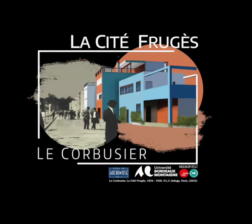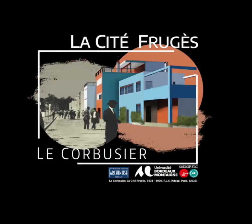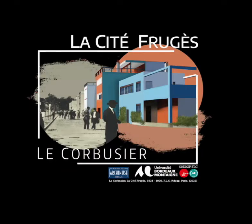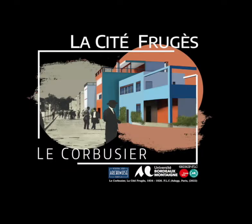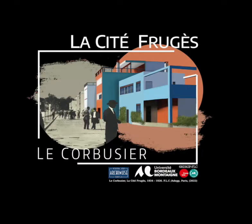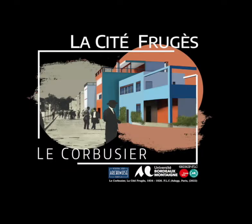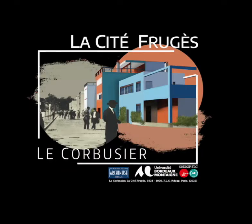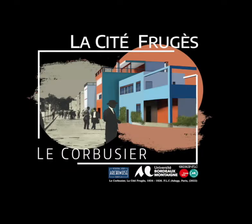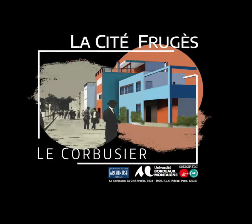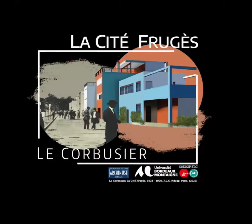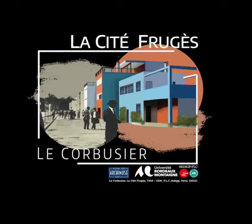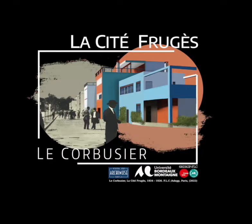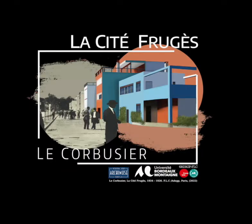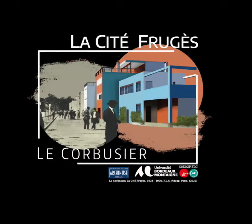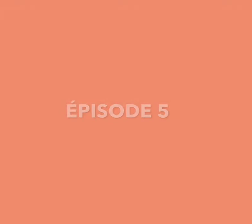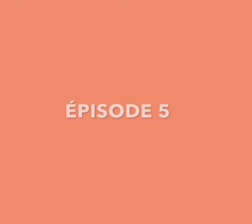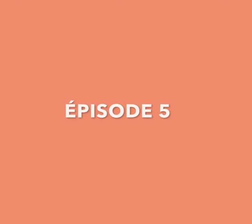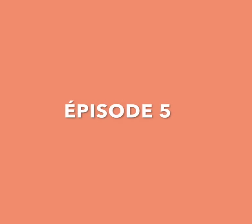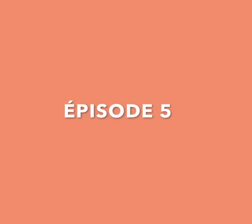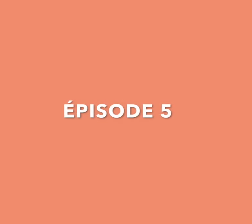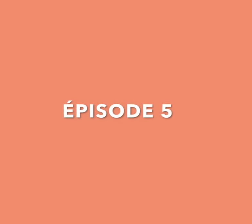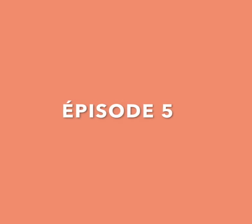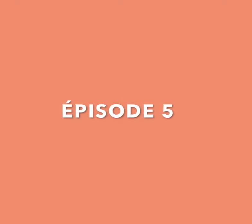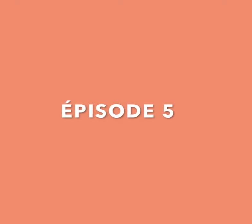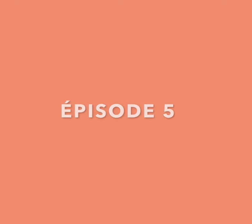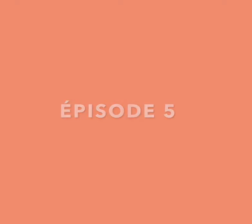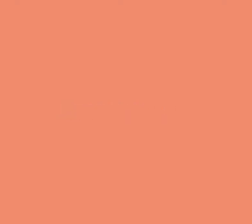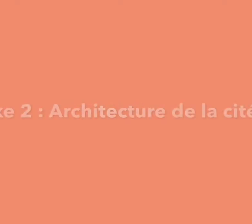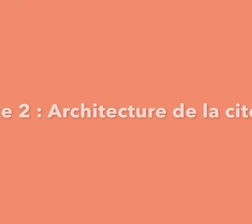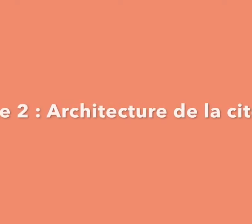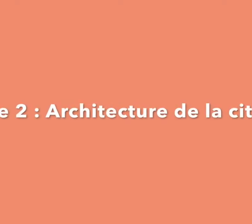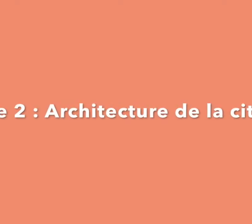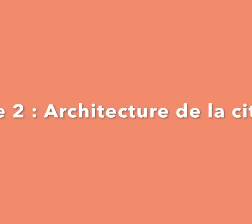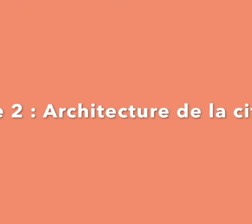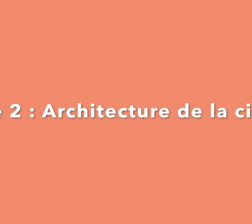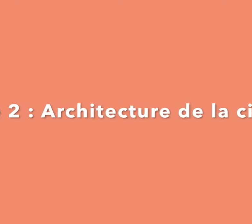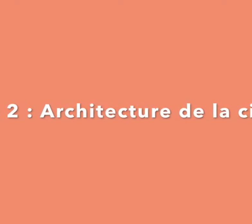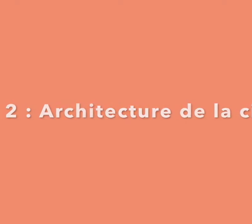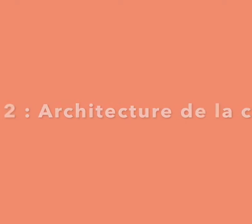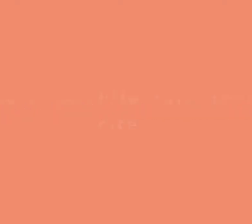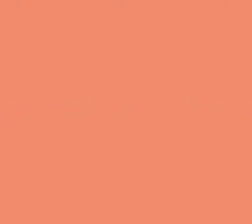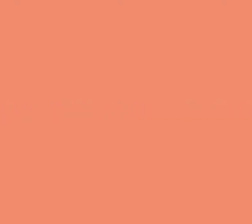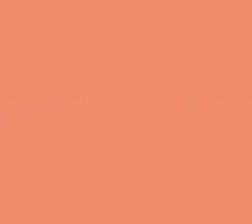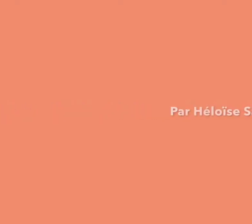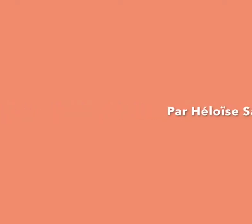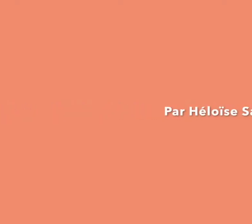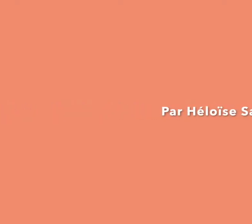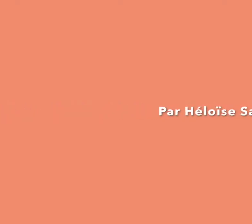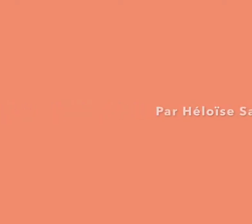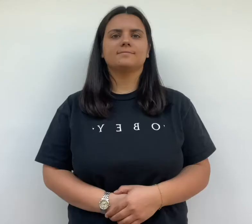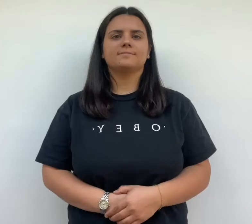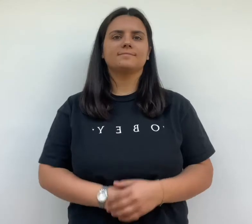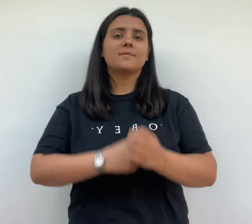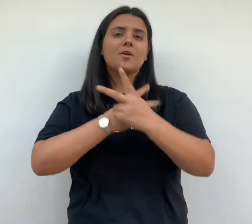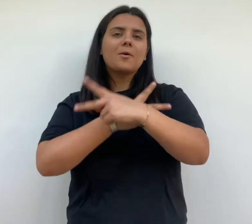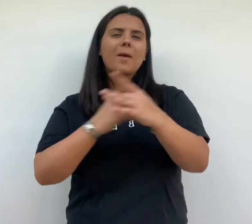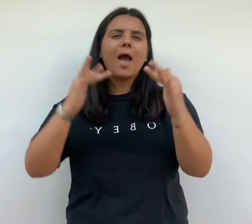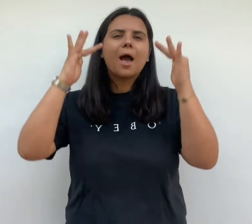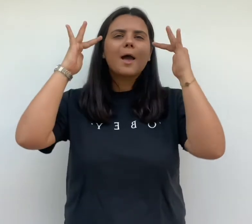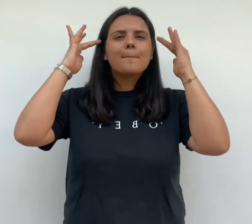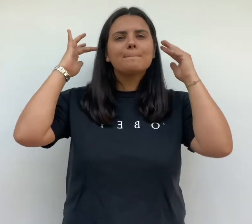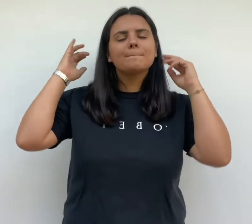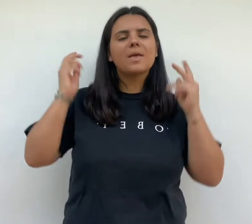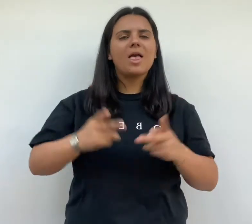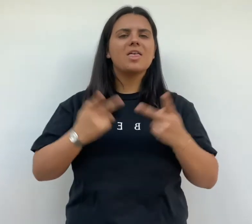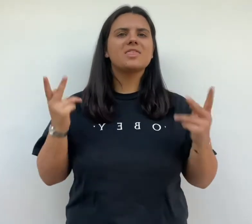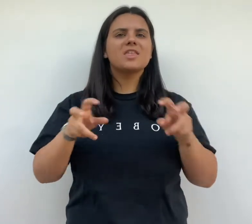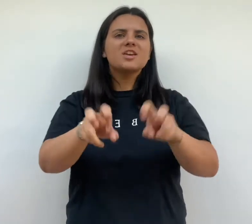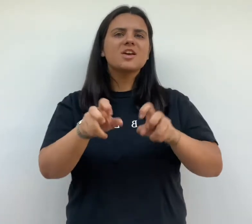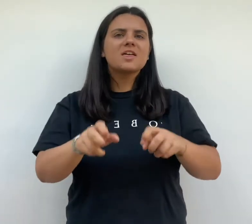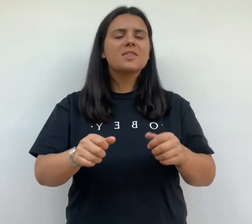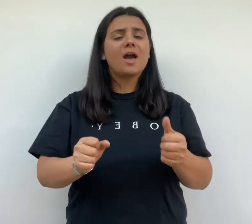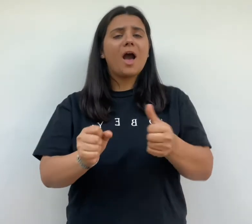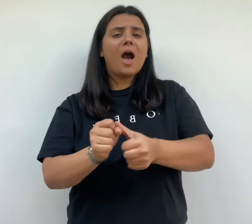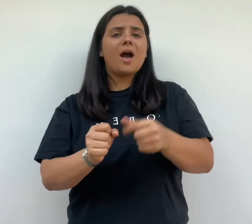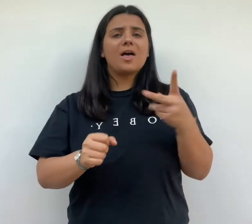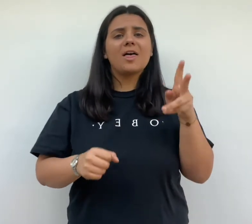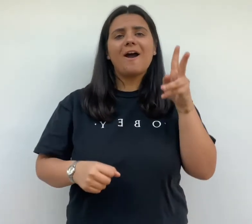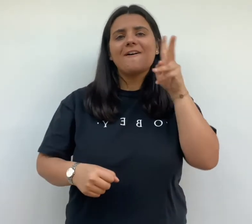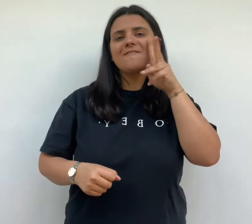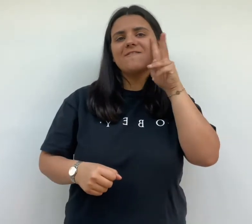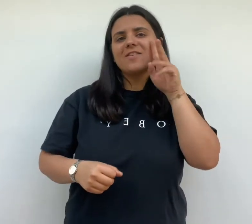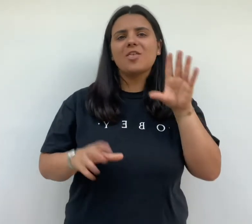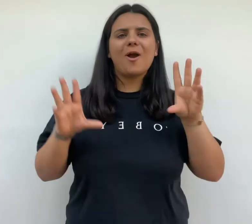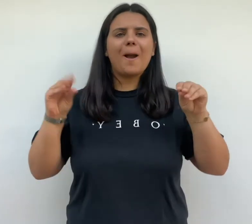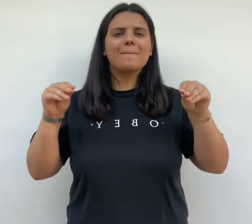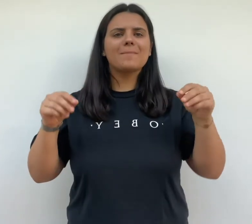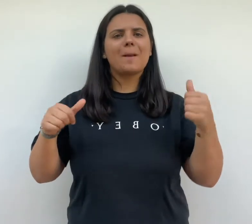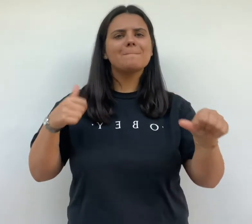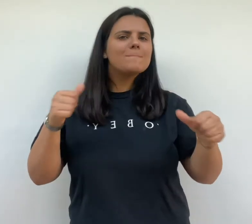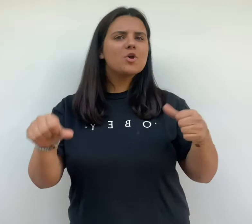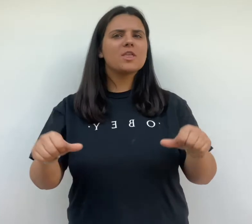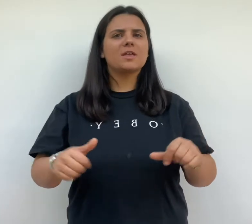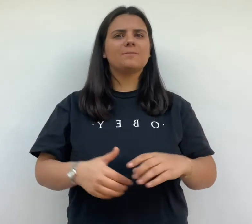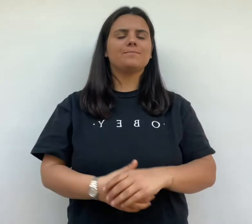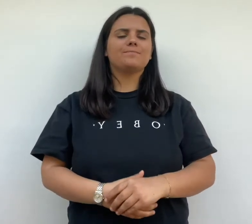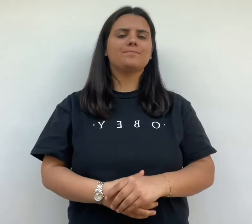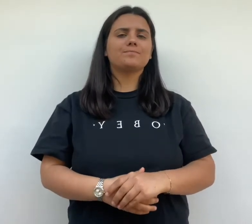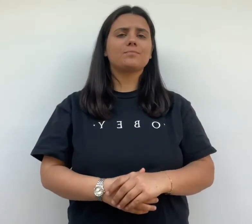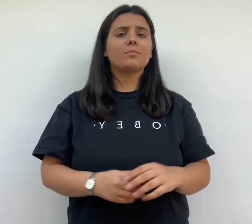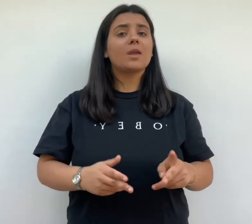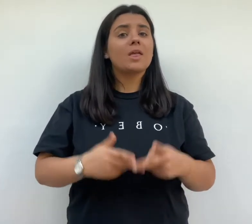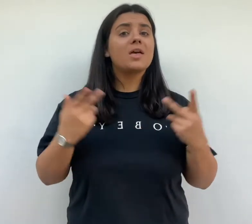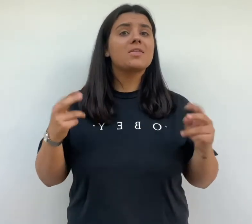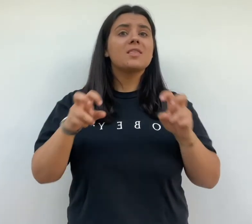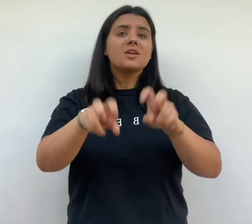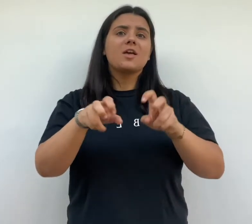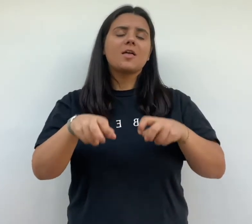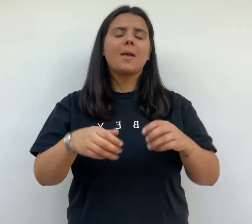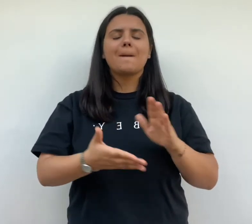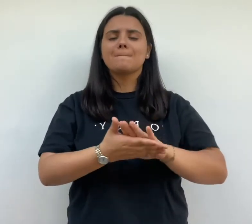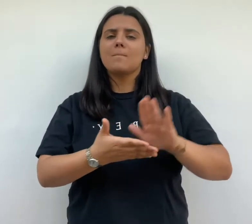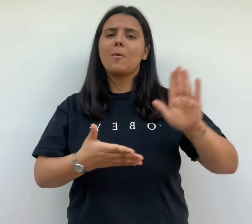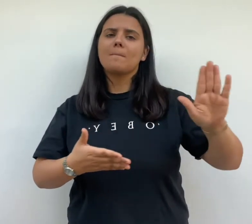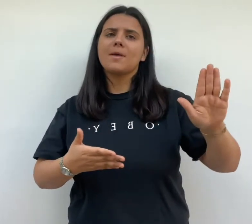le corbusier s'inspire des cités jardins et l'adapte à sa vision de l'habitat moderne la cité